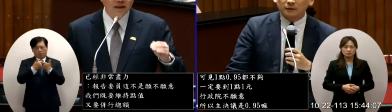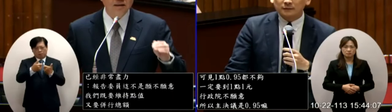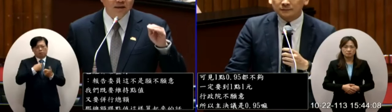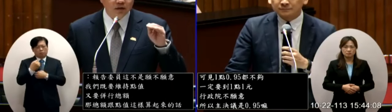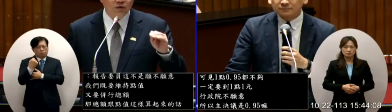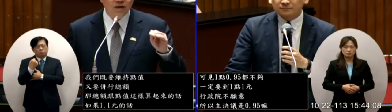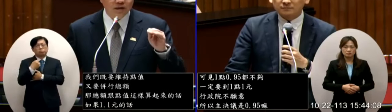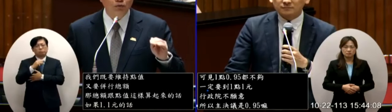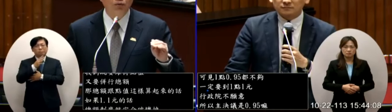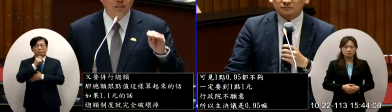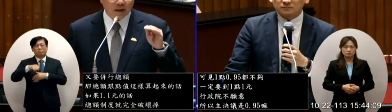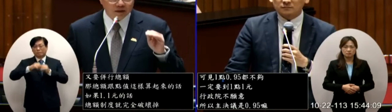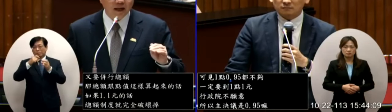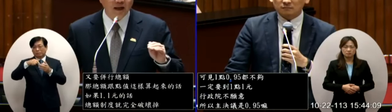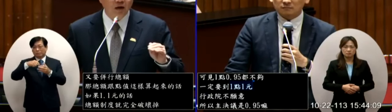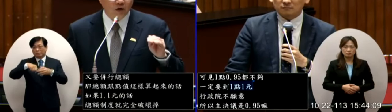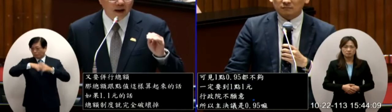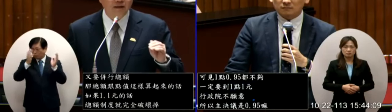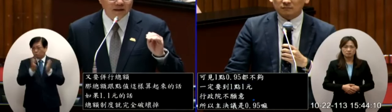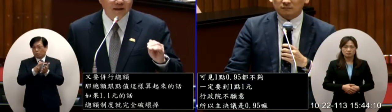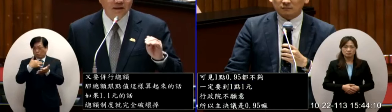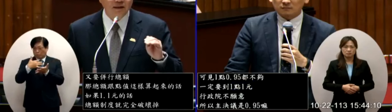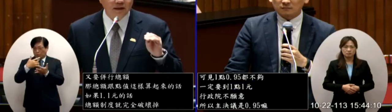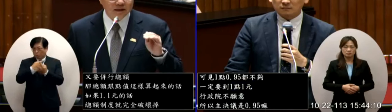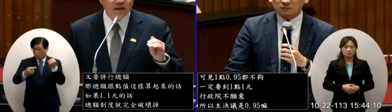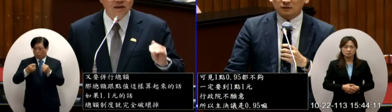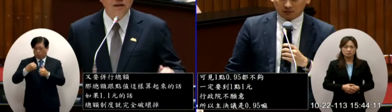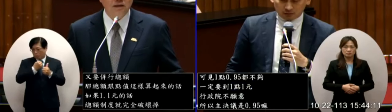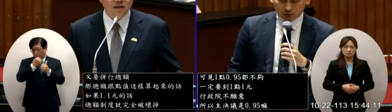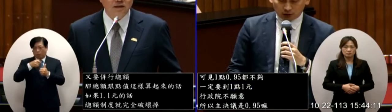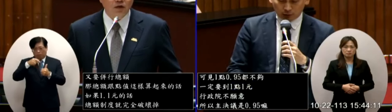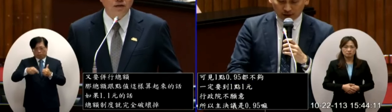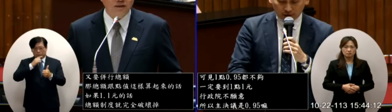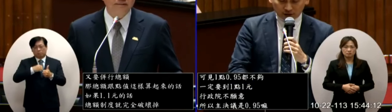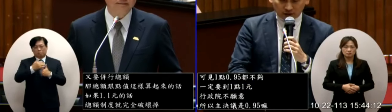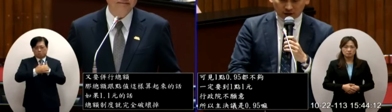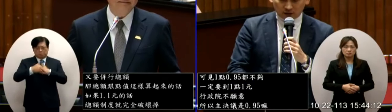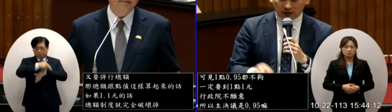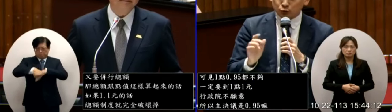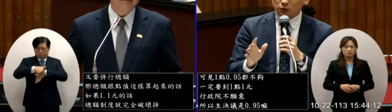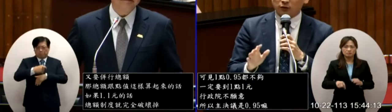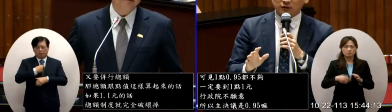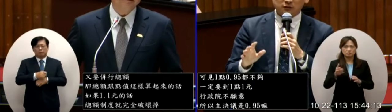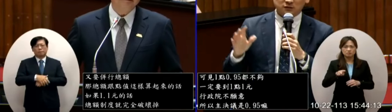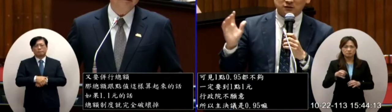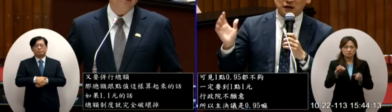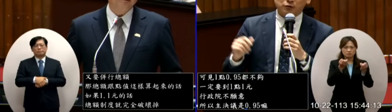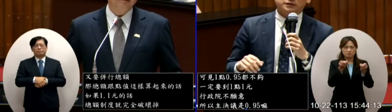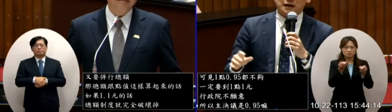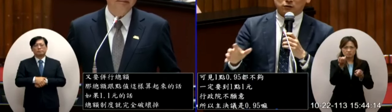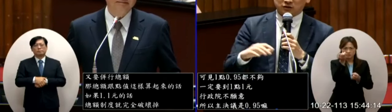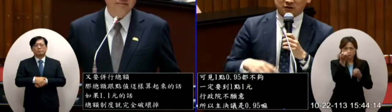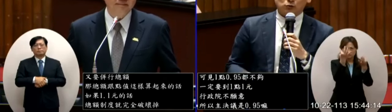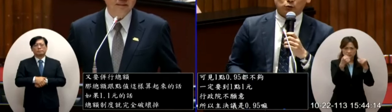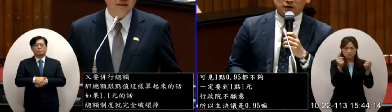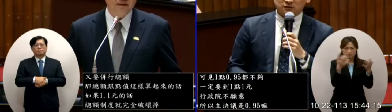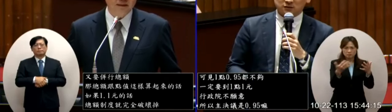但是這個總額制度的保障 我們還要設計跟精細的設計 院長因為這個點數的問題 其實上個會議大家都協商過了